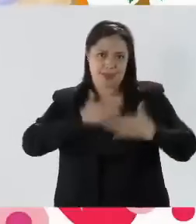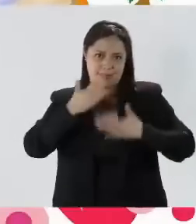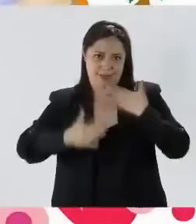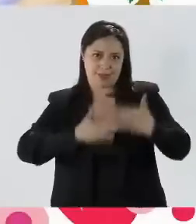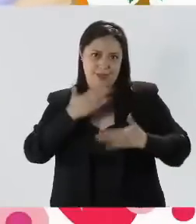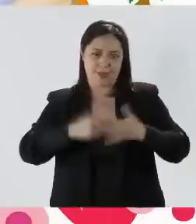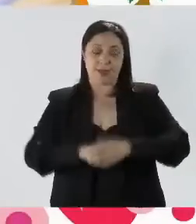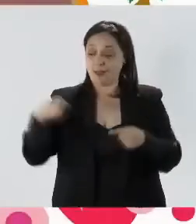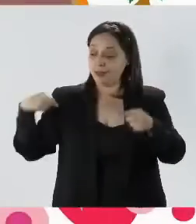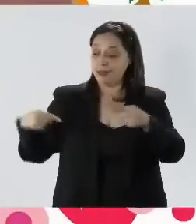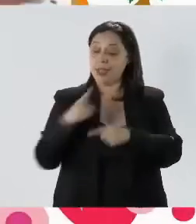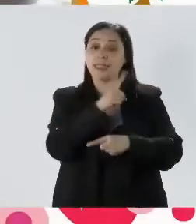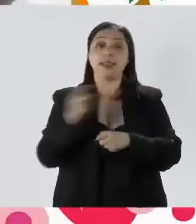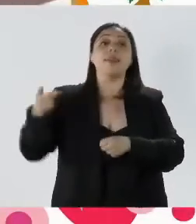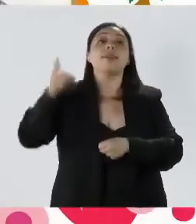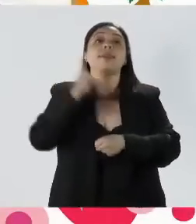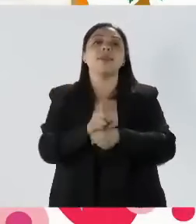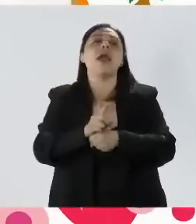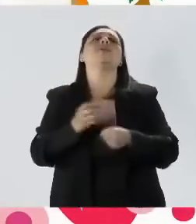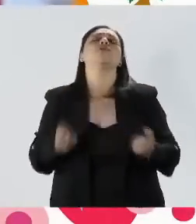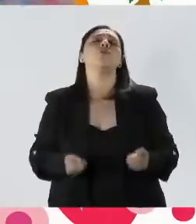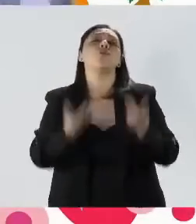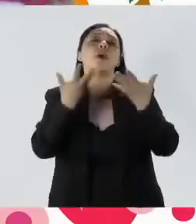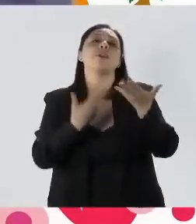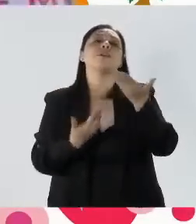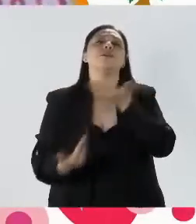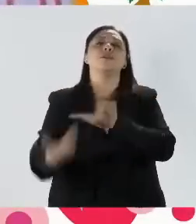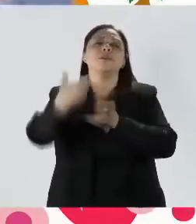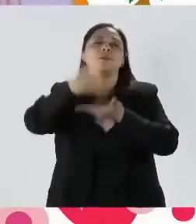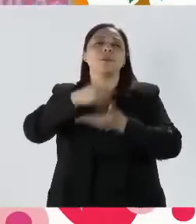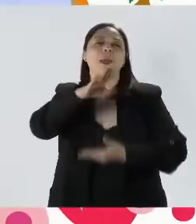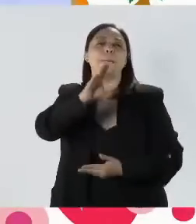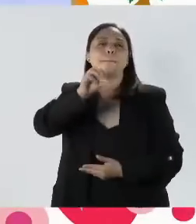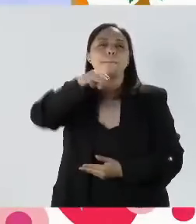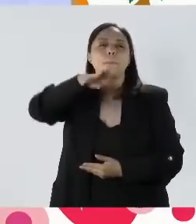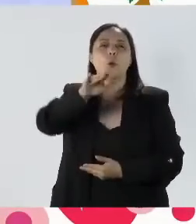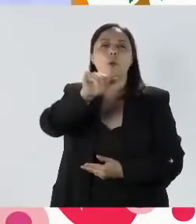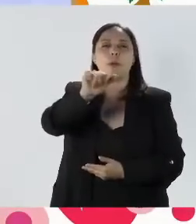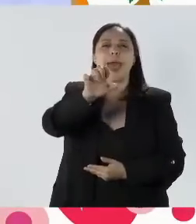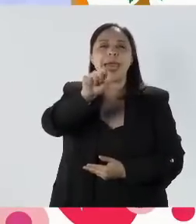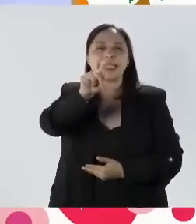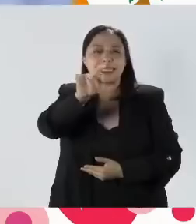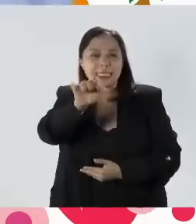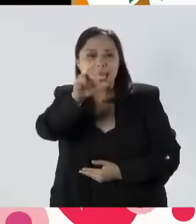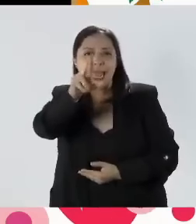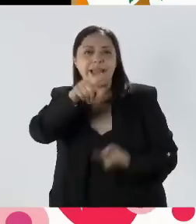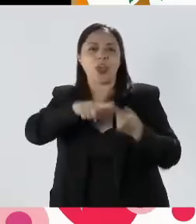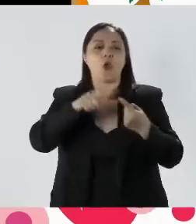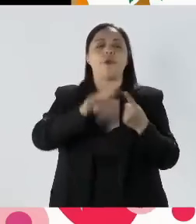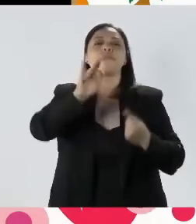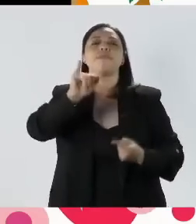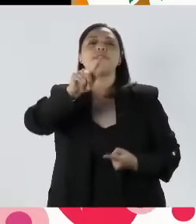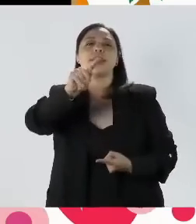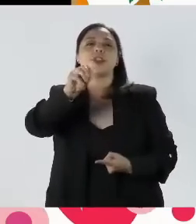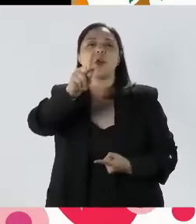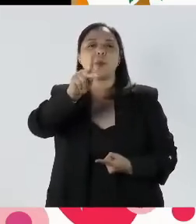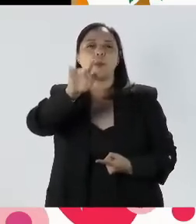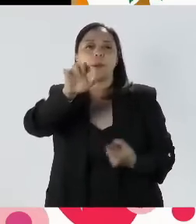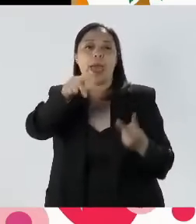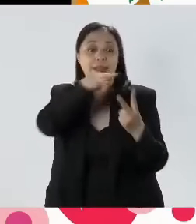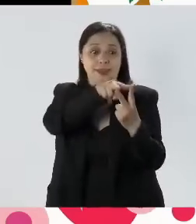100 días celebramos la visita de bomba estéreo y de Fito Páez que hicieron vibrar la plaza